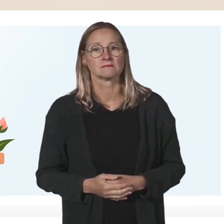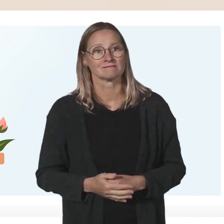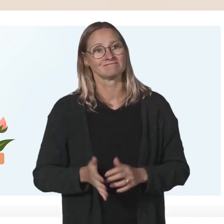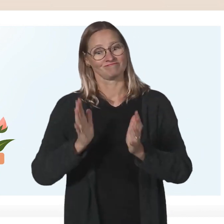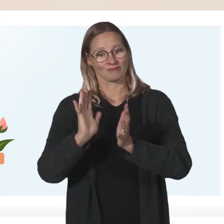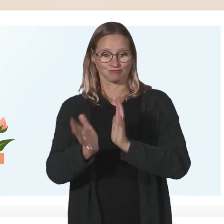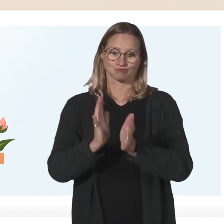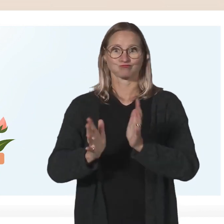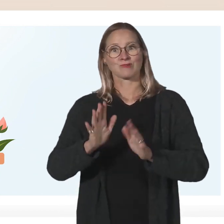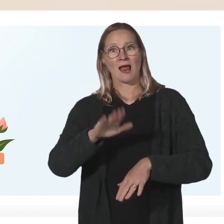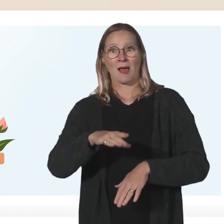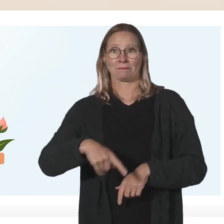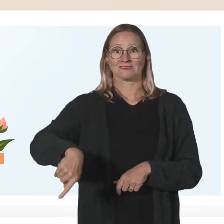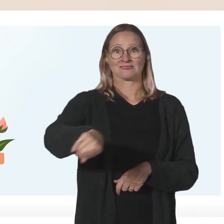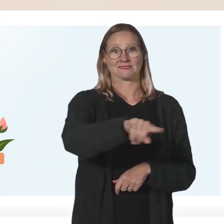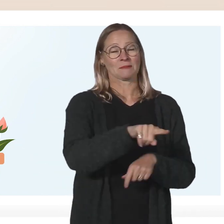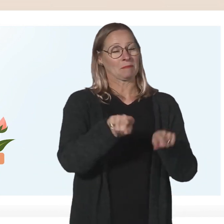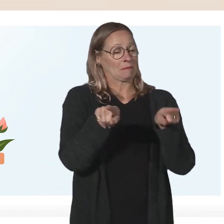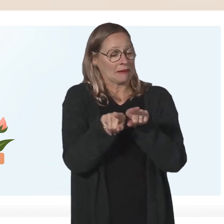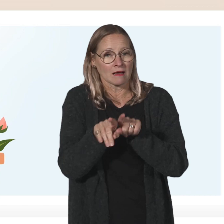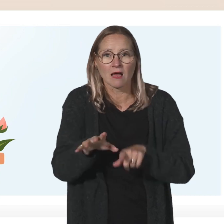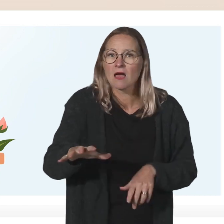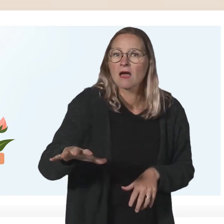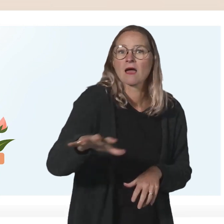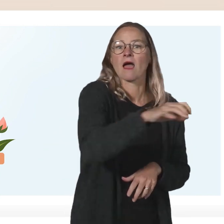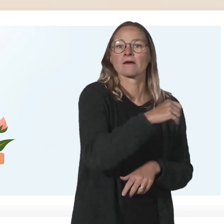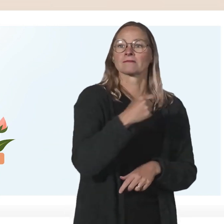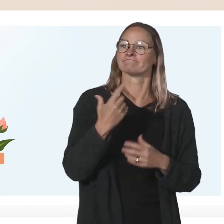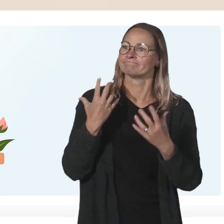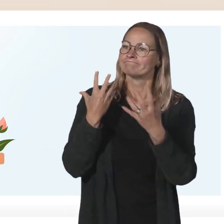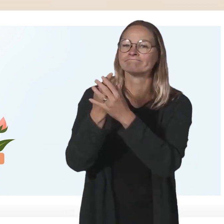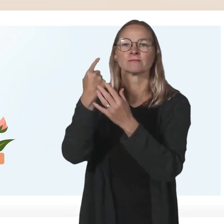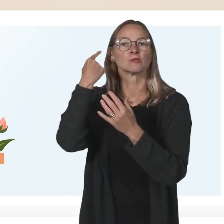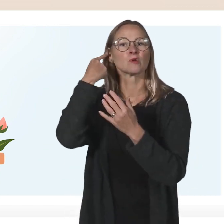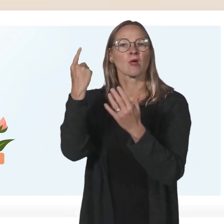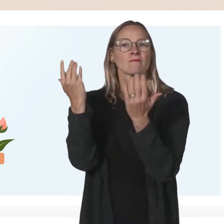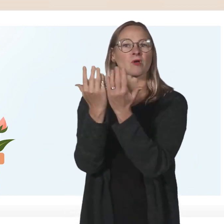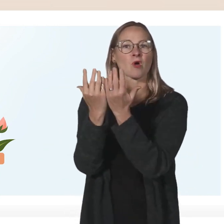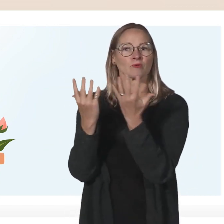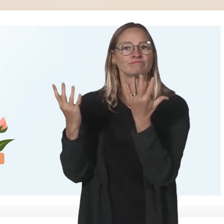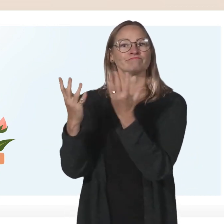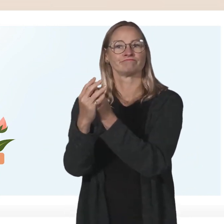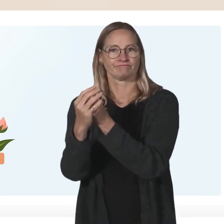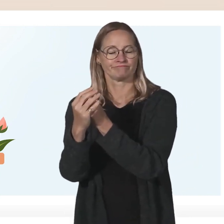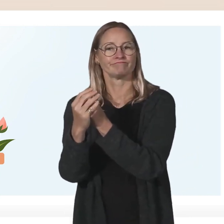Viittovista lapsista lähes kaikki käyvät koulua kuulevien kanssa, -